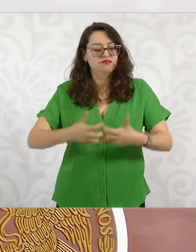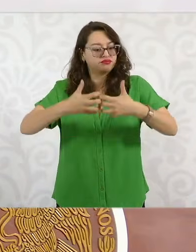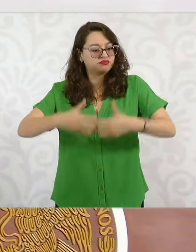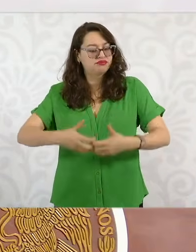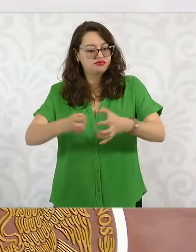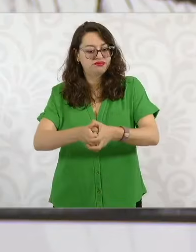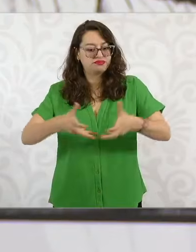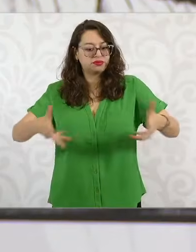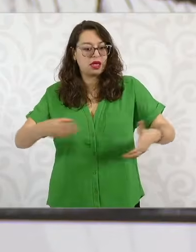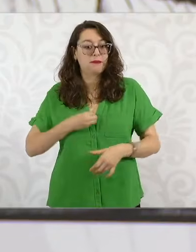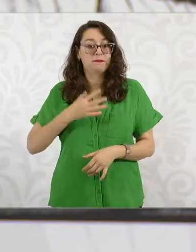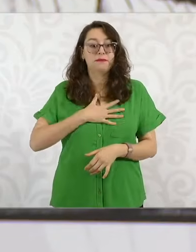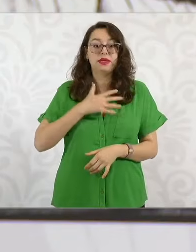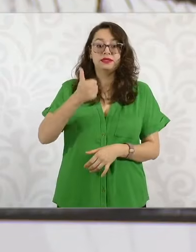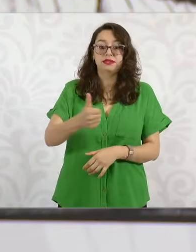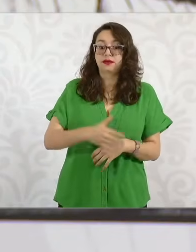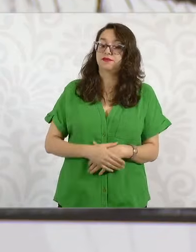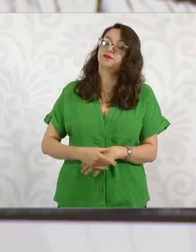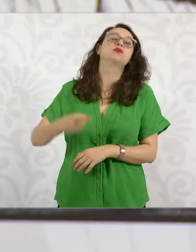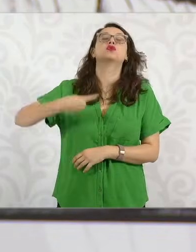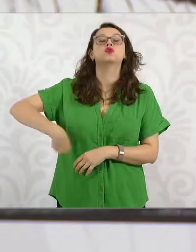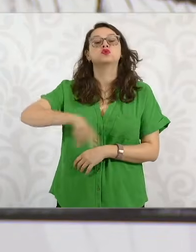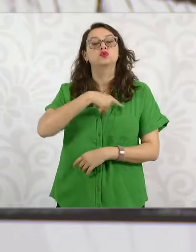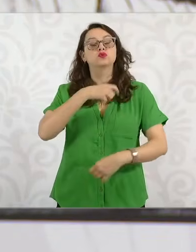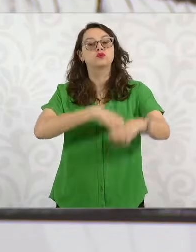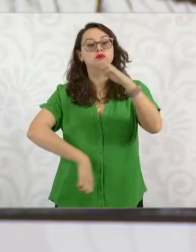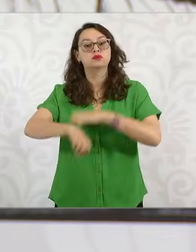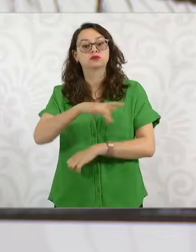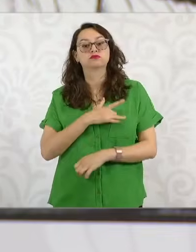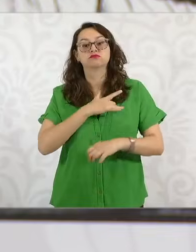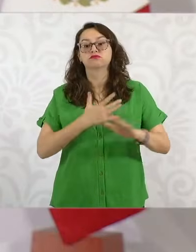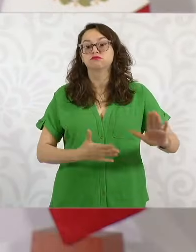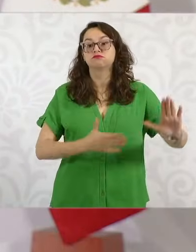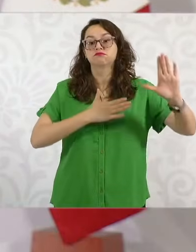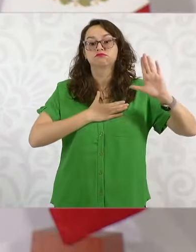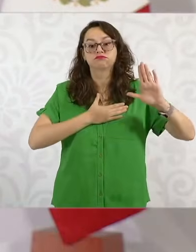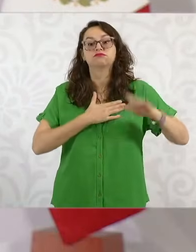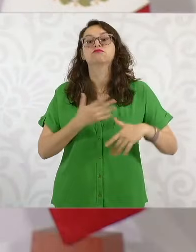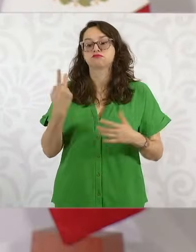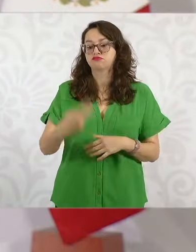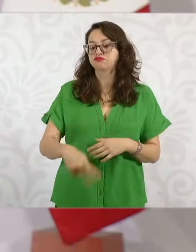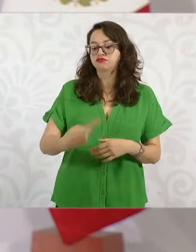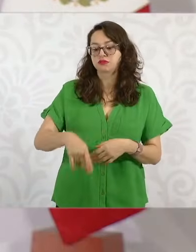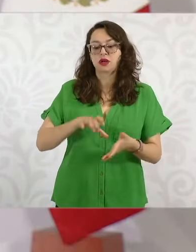En Grupo Basol y Kenner refrendamos nuestro compromiso de invertir, generar empleo de calidad